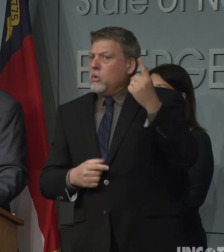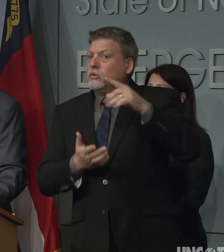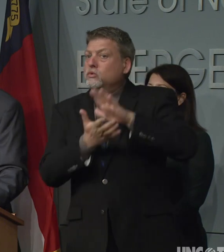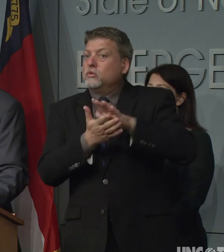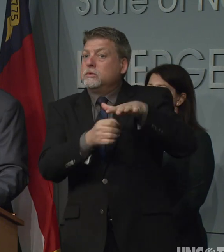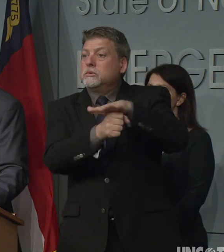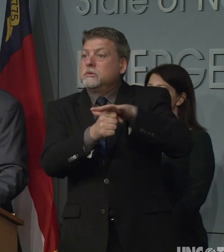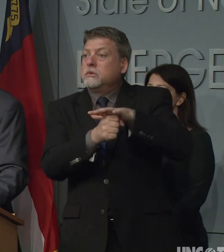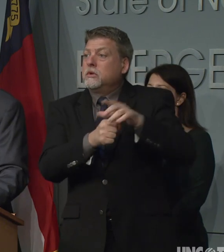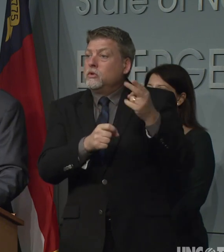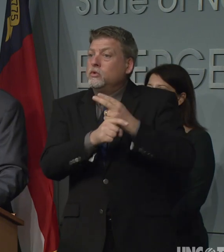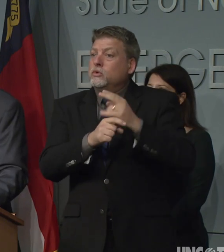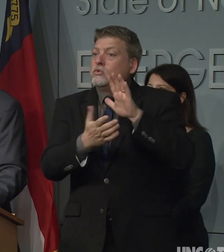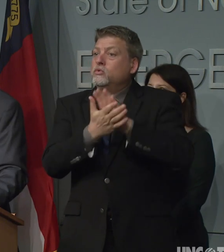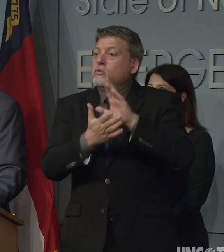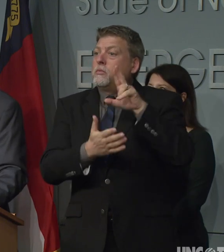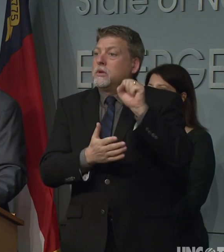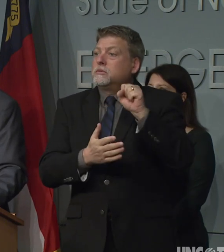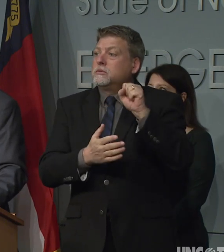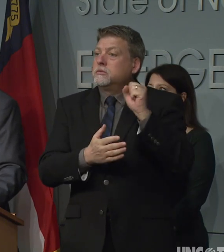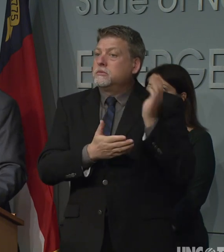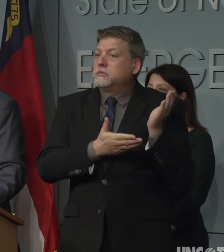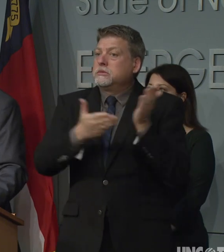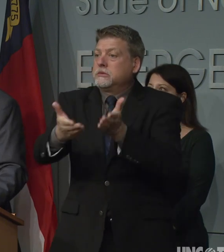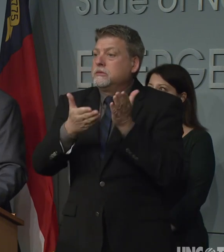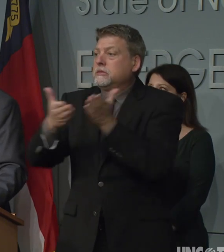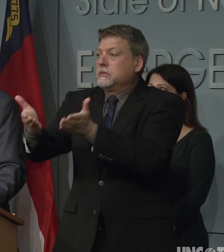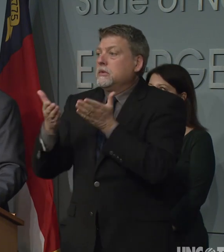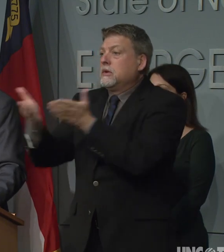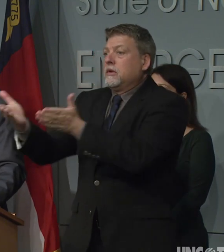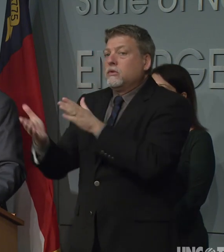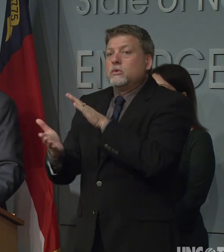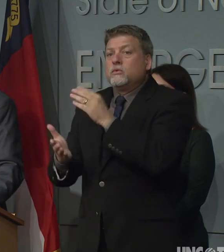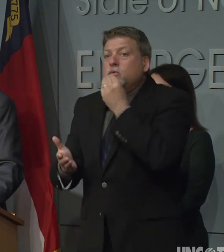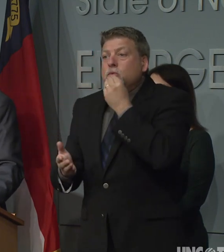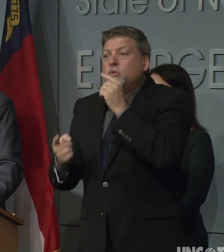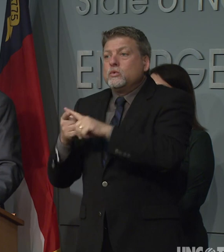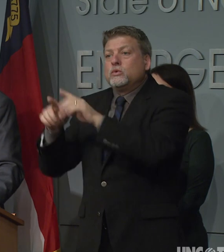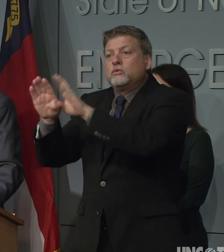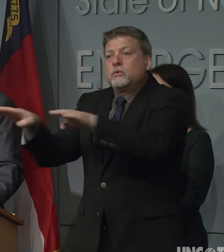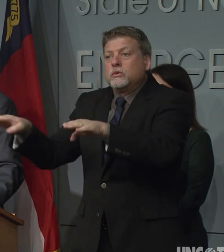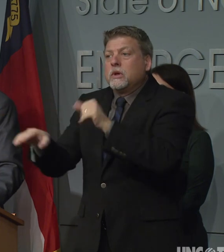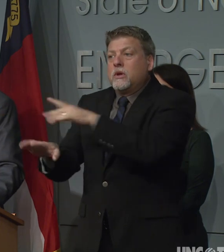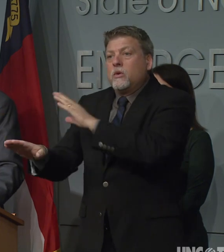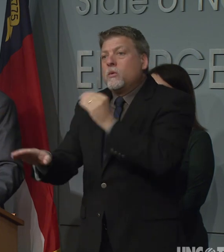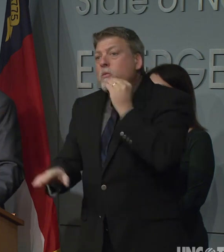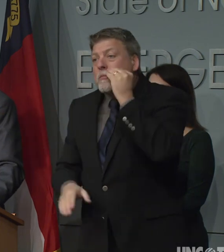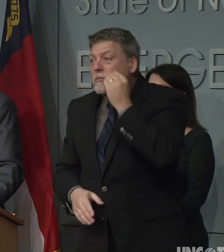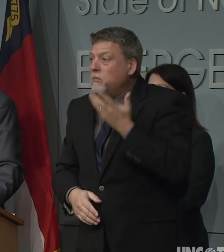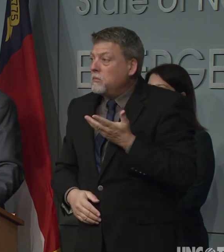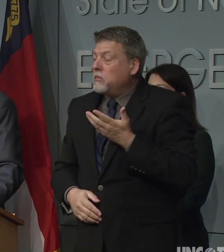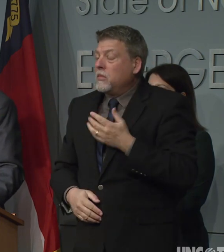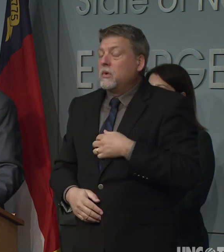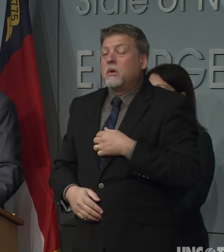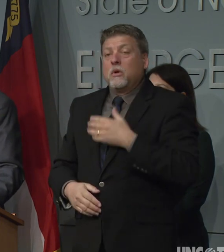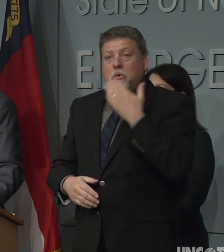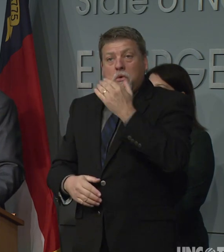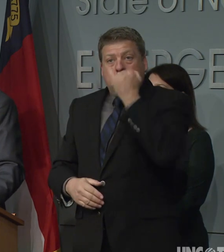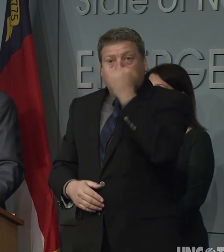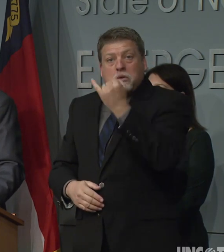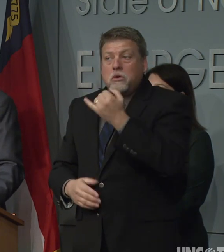menos, un distrito está utilizando autobuses escolares para poder entregar alimentos a los niños en las rutas de